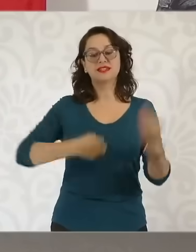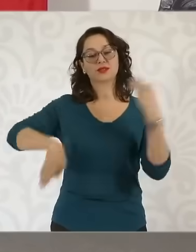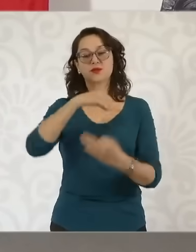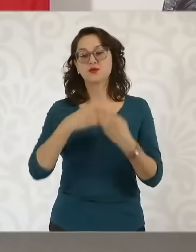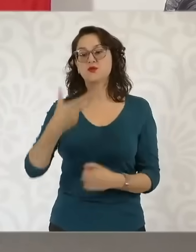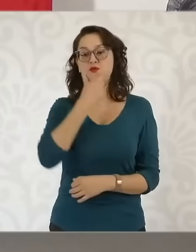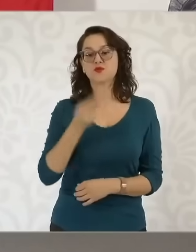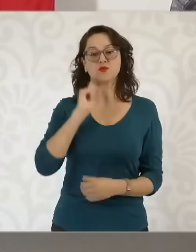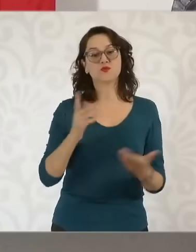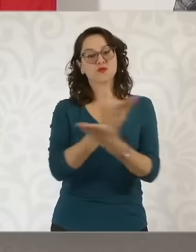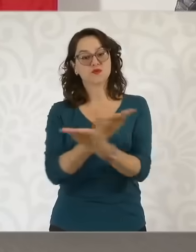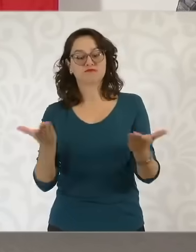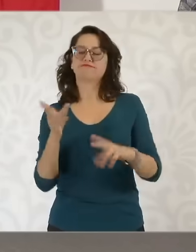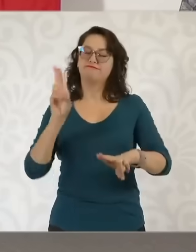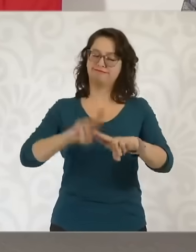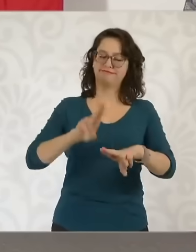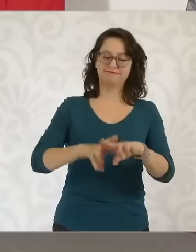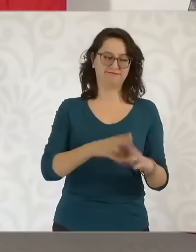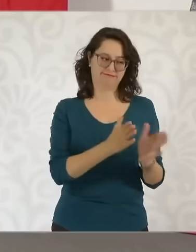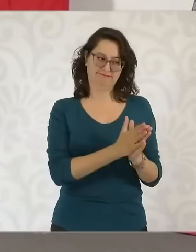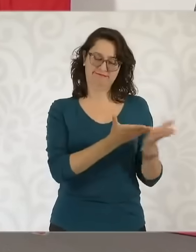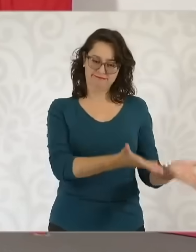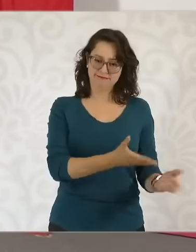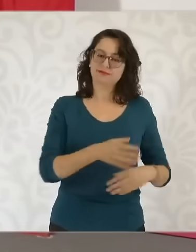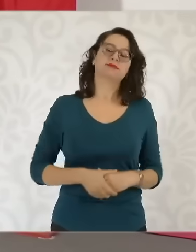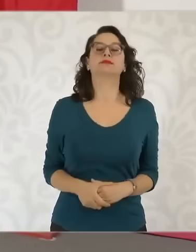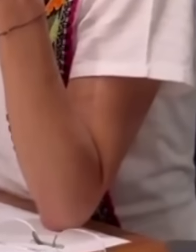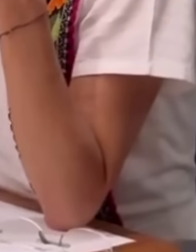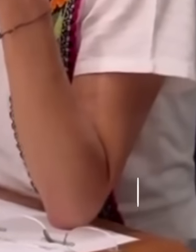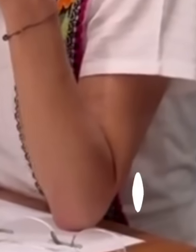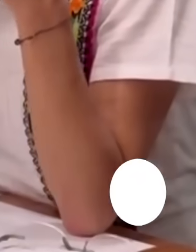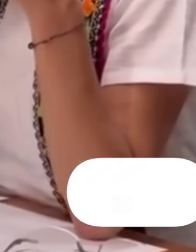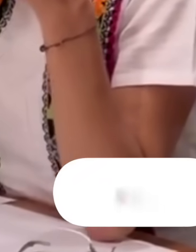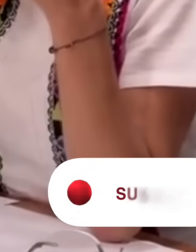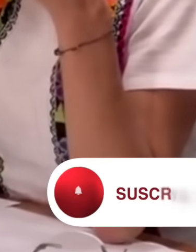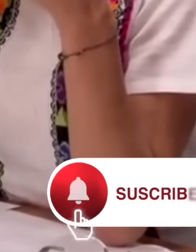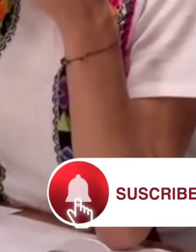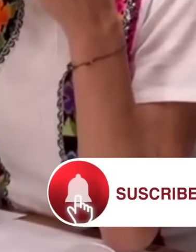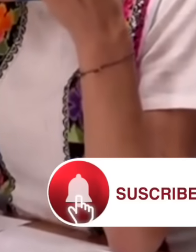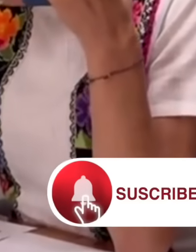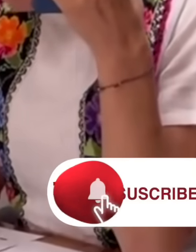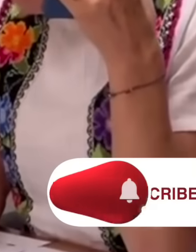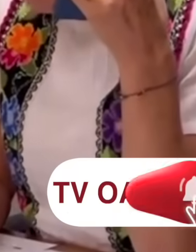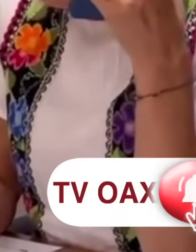Bueno, me acompañaron en esta llamada con el presidente Trump, el secretario de Relaciones